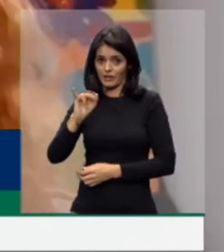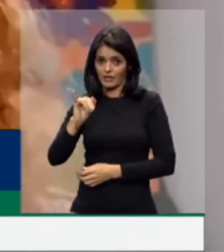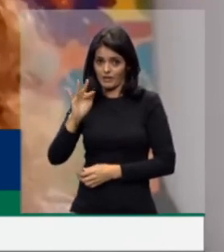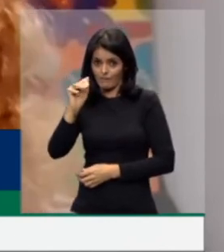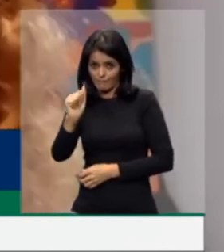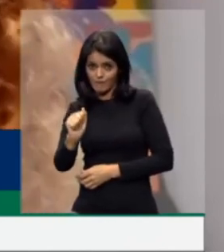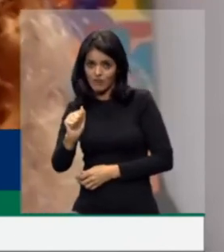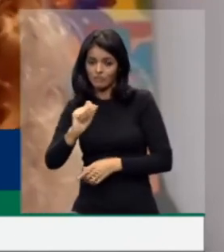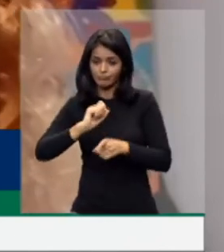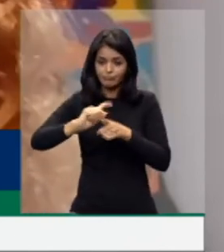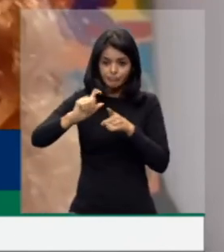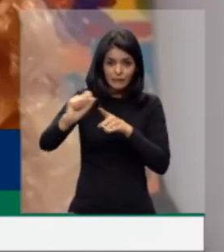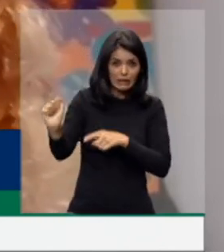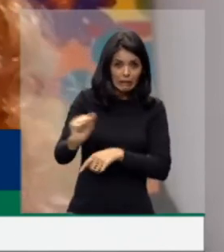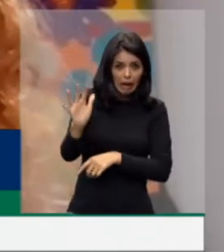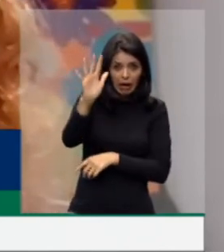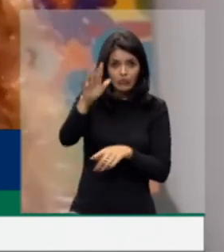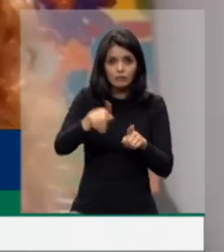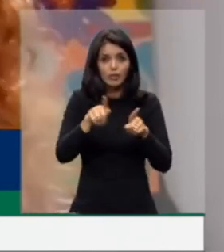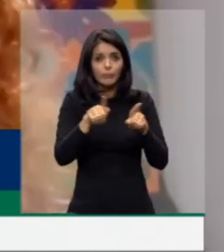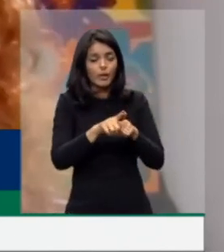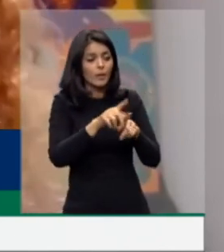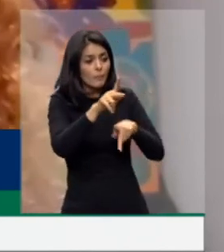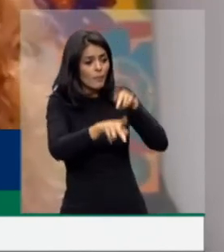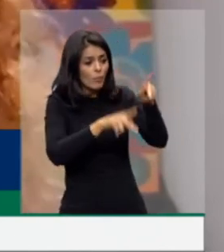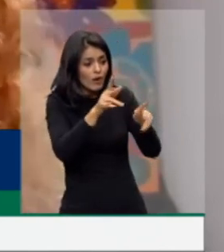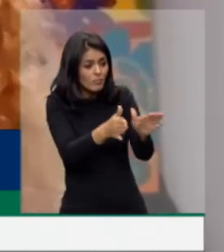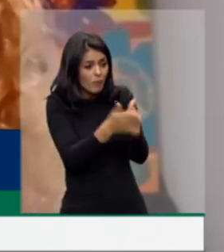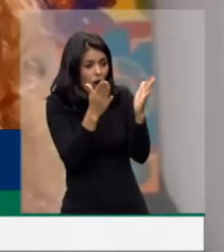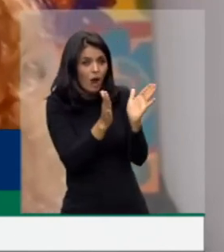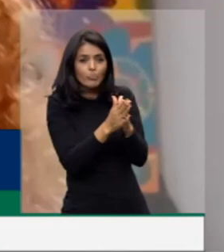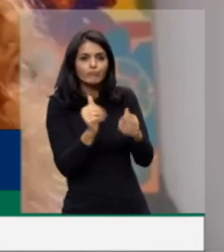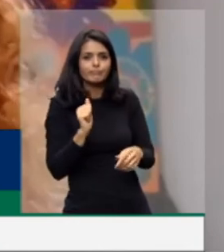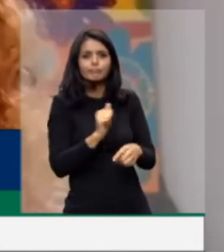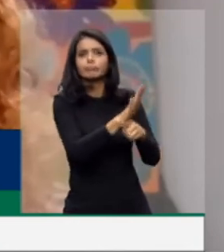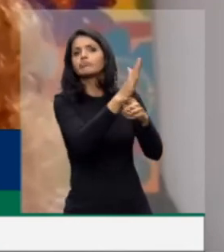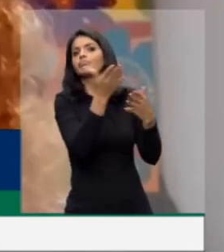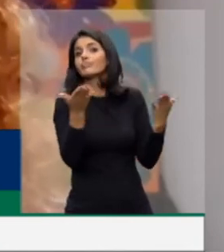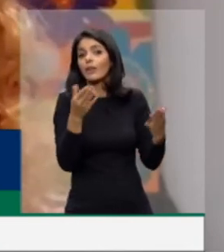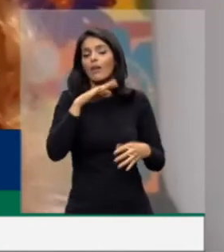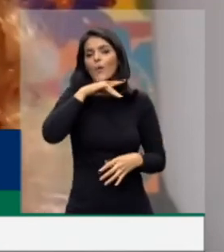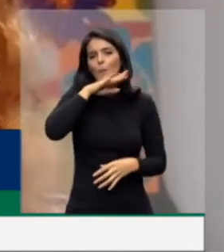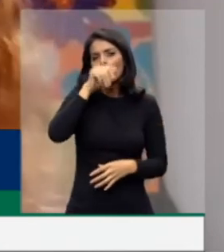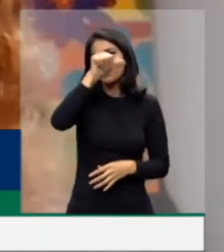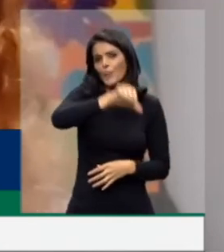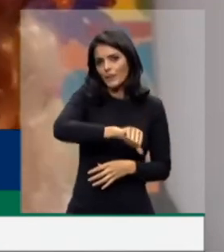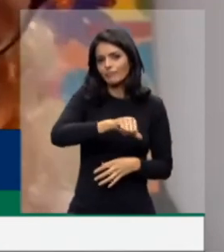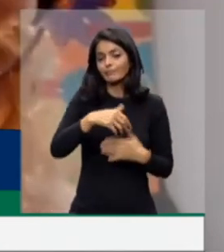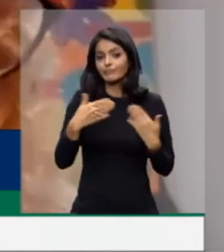É MUITO GRAVE PARA OLHAR EXTERNO PARA ELES É UMA GANÂNCIA PARA ELES É BOM, PARA AUMENTO DE TARIFA, PARA ASSISTÊNCIA DAS POPULAÇÕES MAIS VULNERÁVEIS É PÀSSIMO